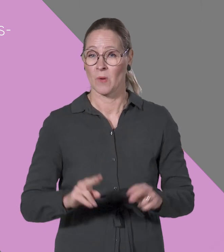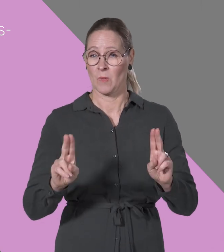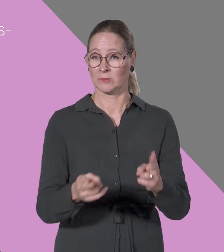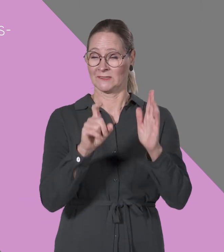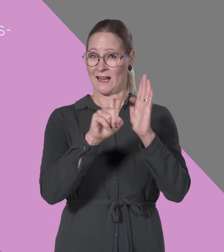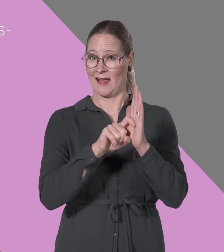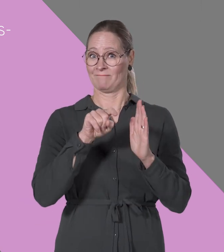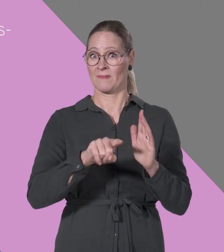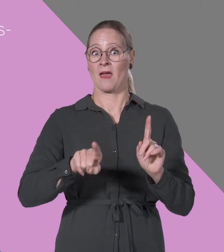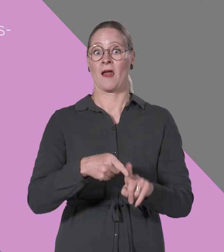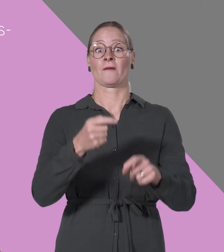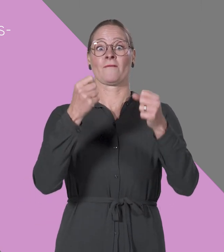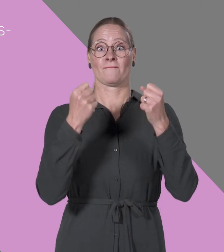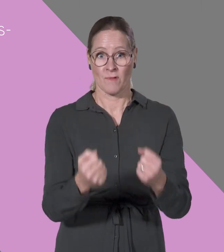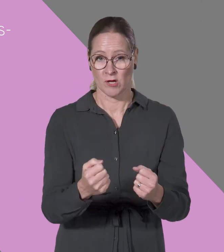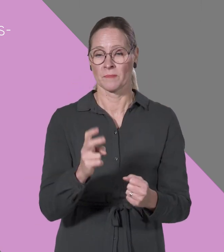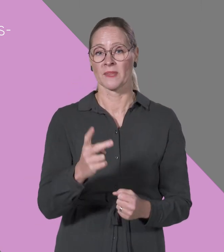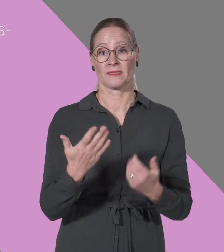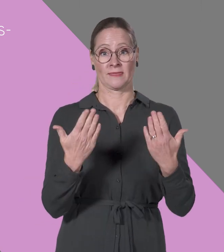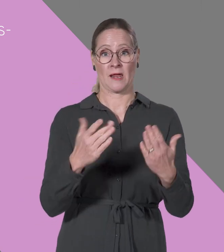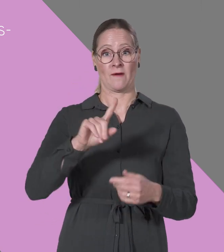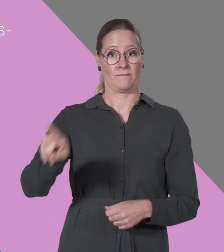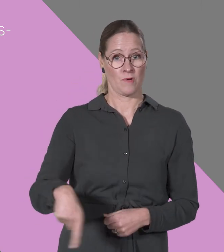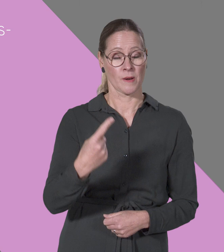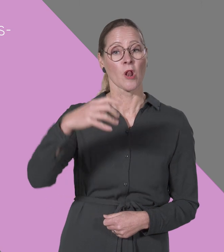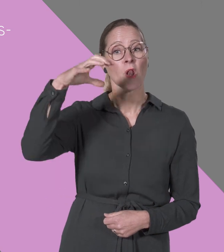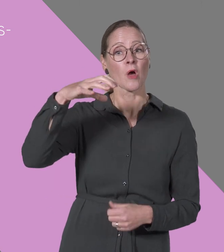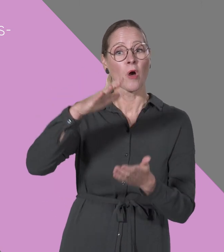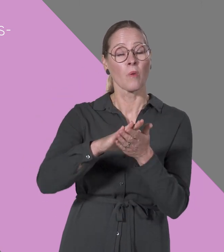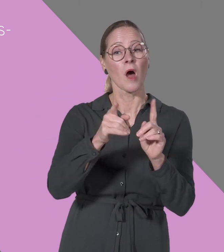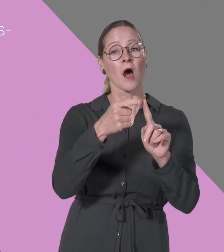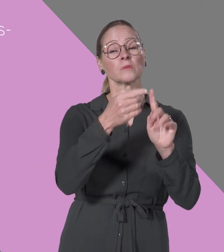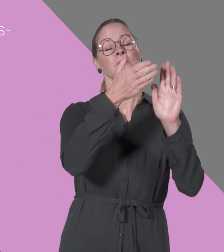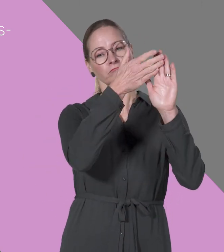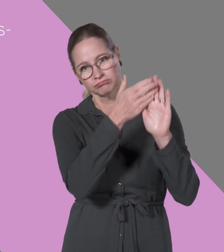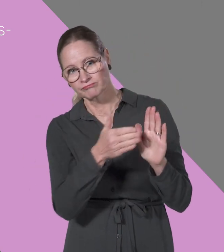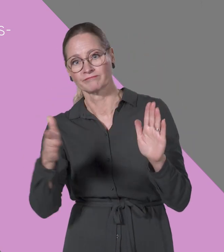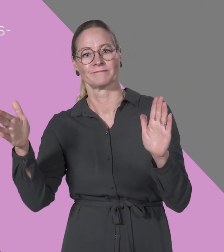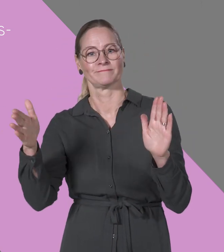Uusi laki astuu voimaan lokakuun alussa 2023.